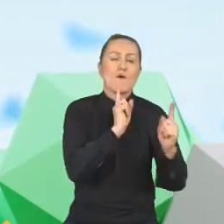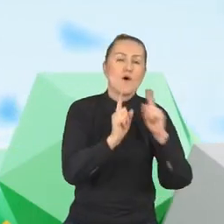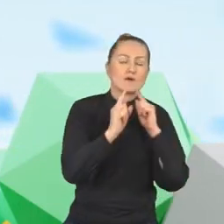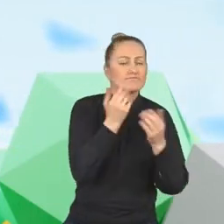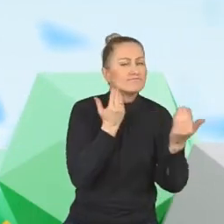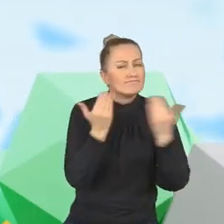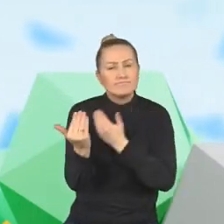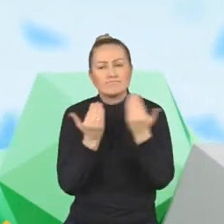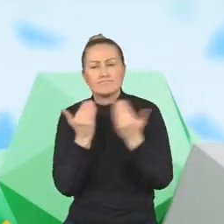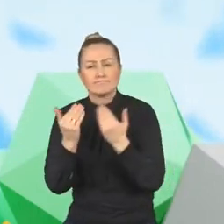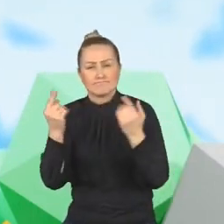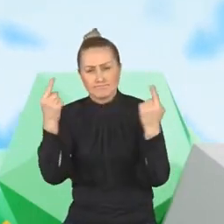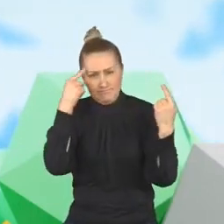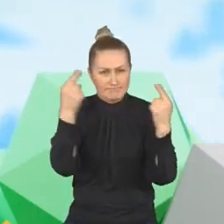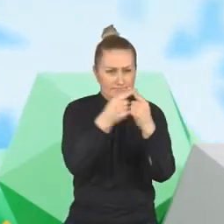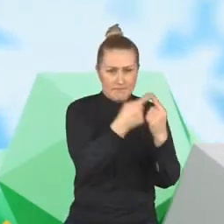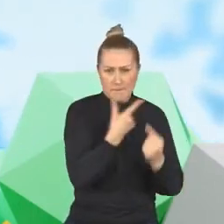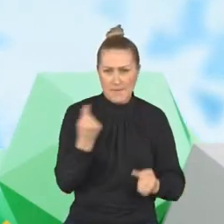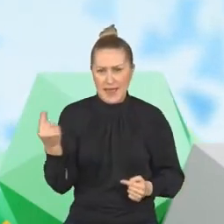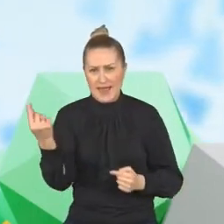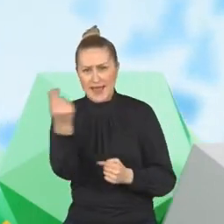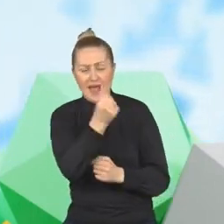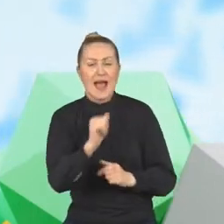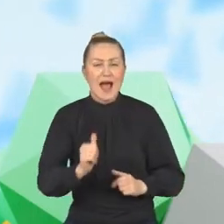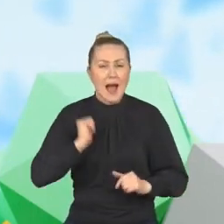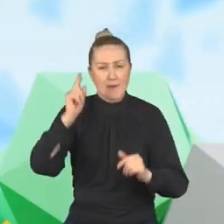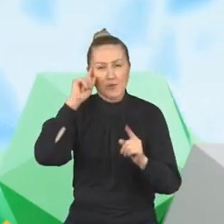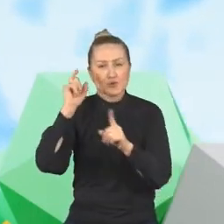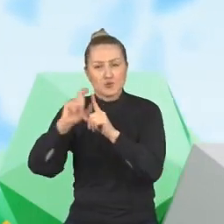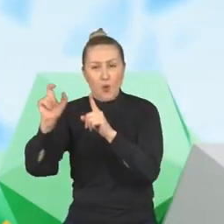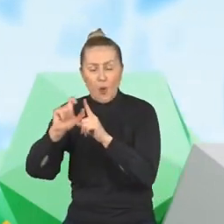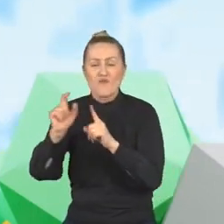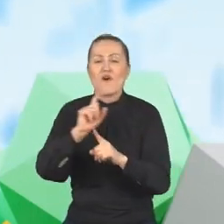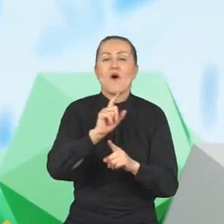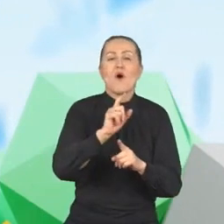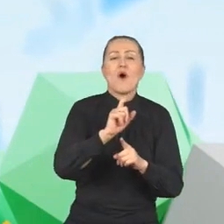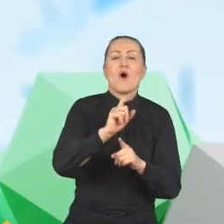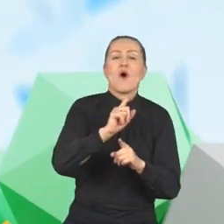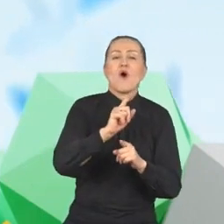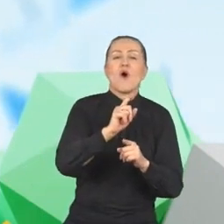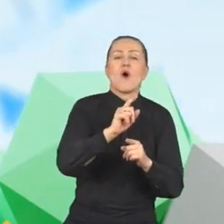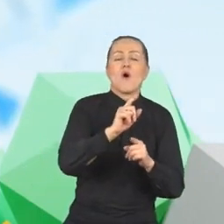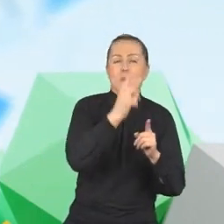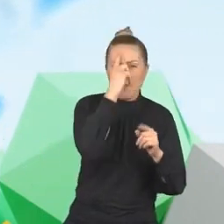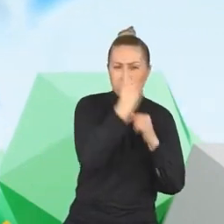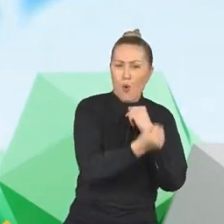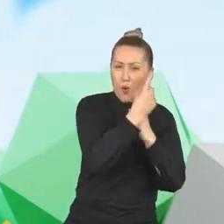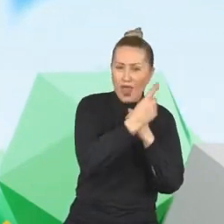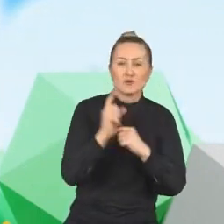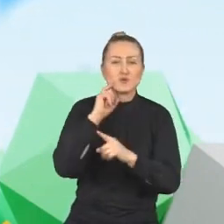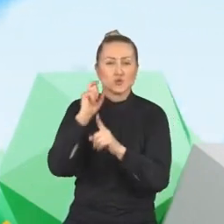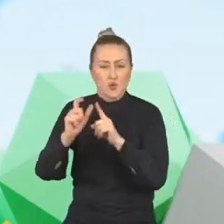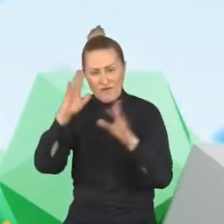Powinni dobrać się w pary tak, aby połączyć pojęcie z definicją albo z ilustracją tego pojęcia. W ten sposób dzieciaki uczniowie